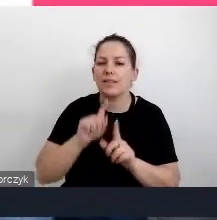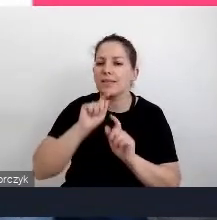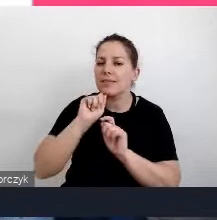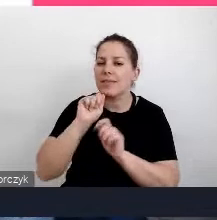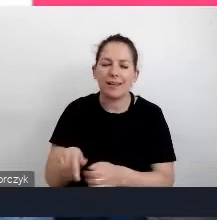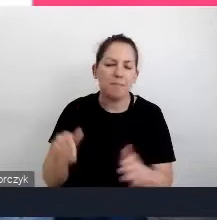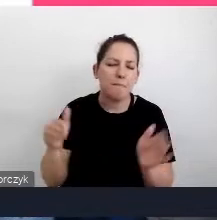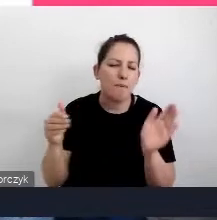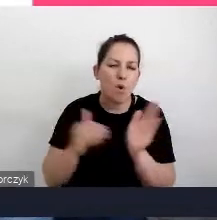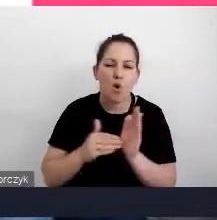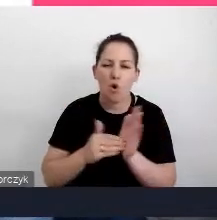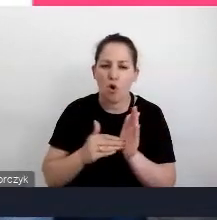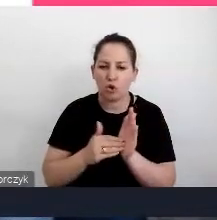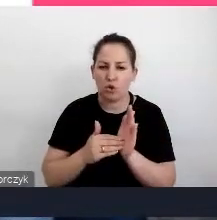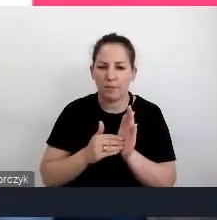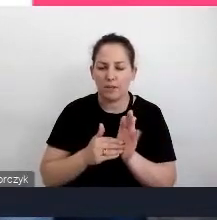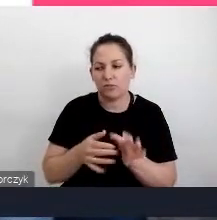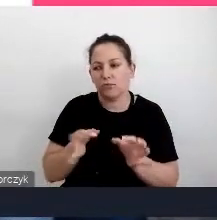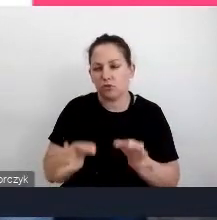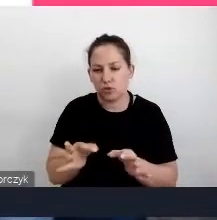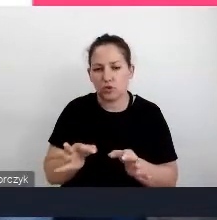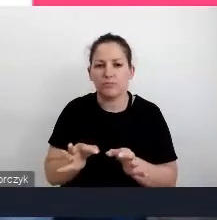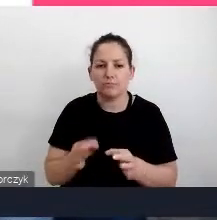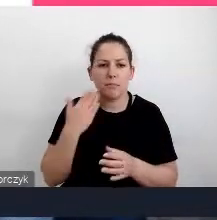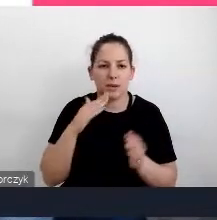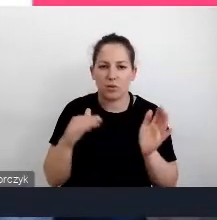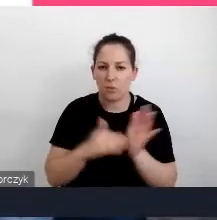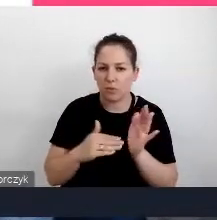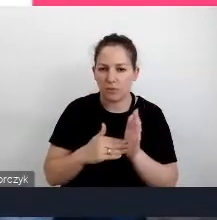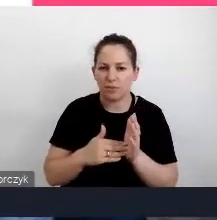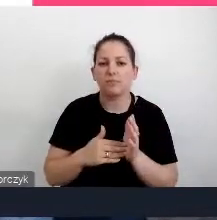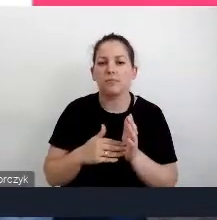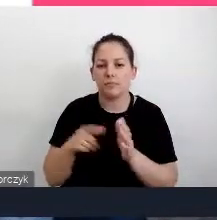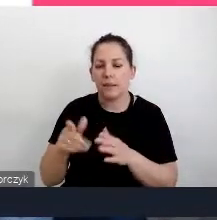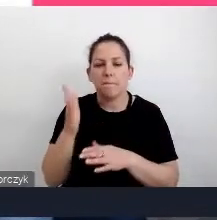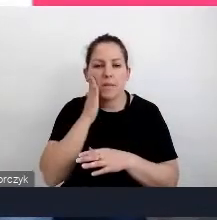które są dziś bardzo potrzebne, jeżeli chodzi o mieszkańców Ukrainy.